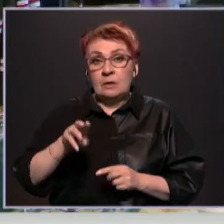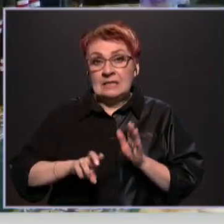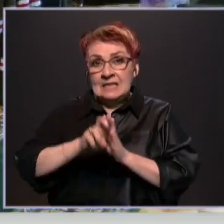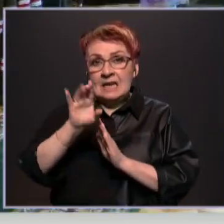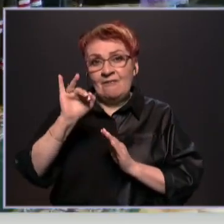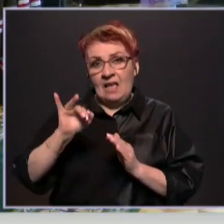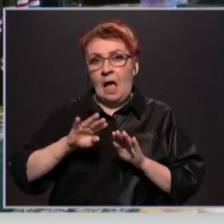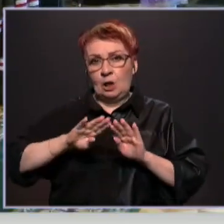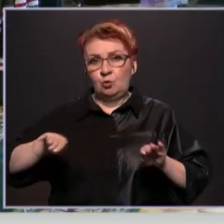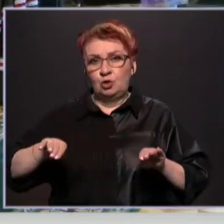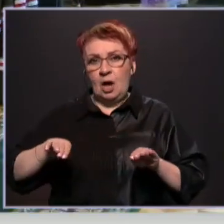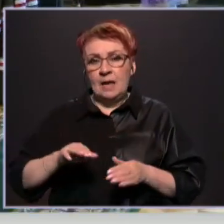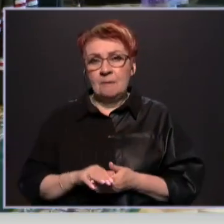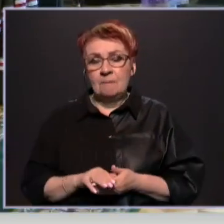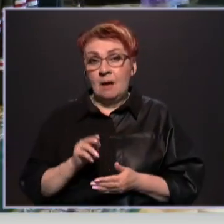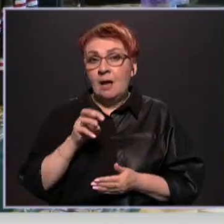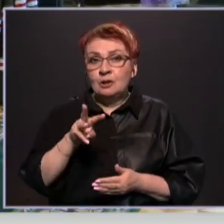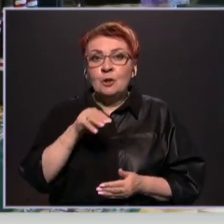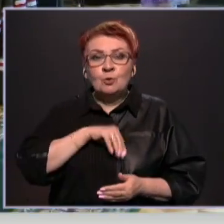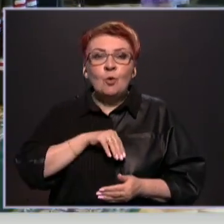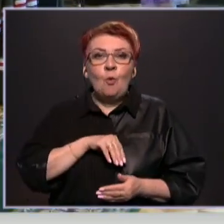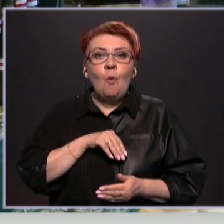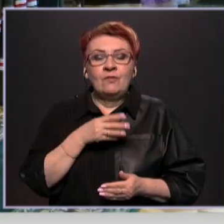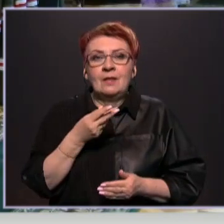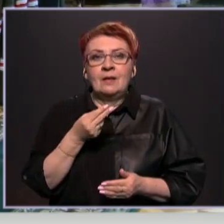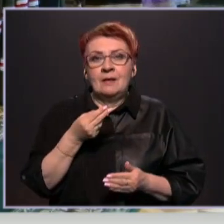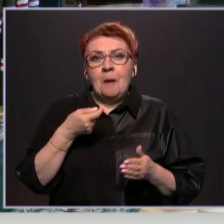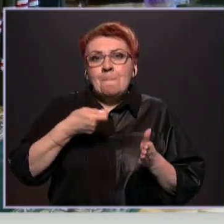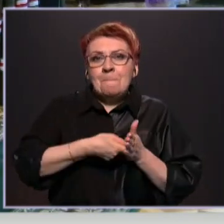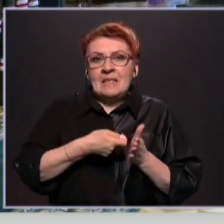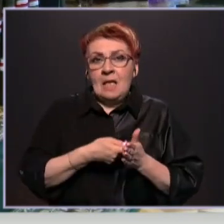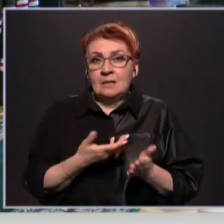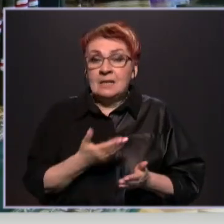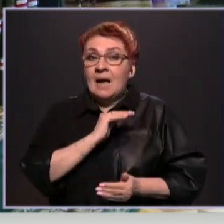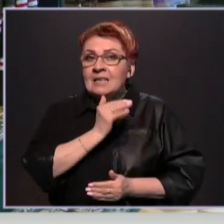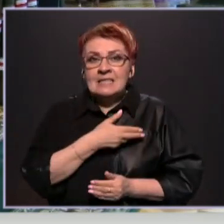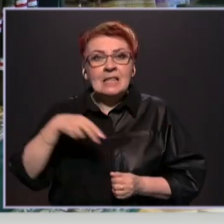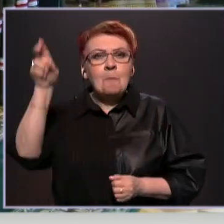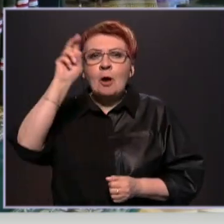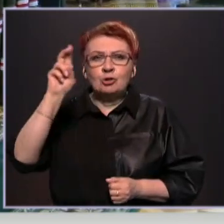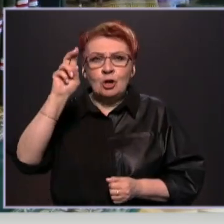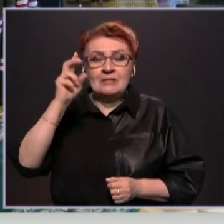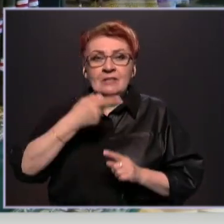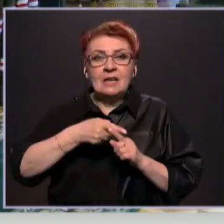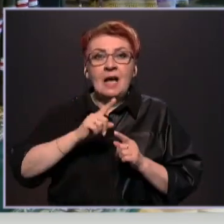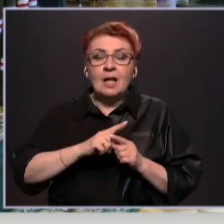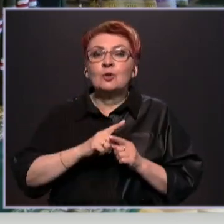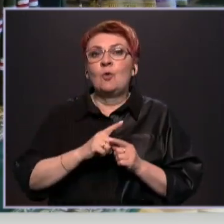а чем же мы еще можем духовно себя питать как не силой божественной который является нам и с нами